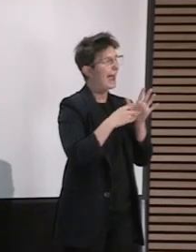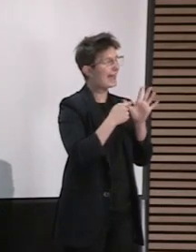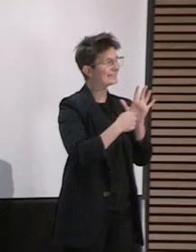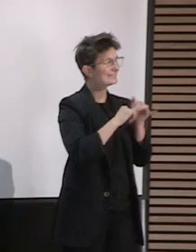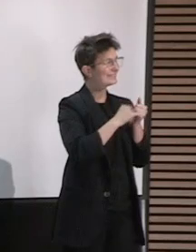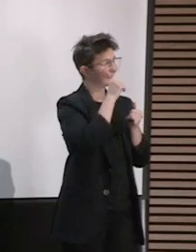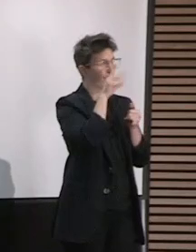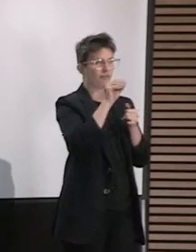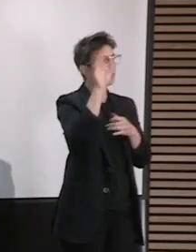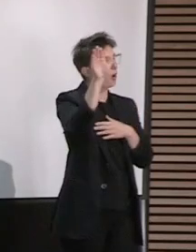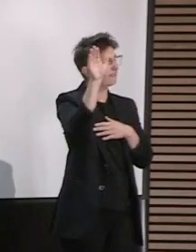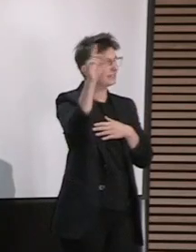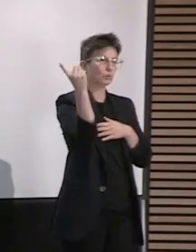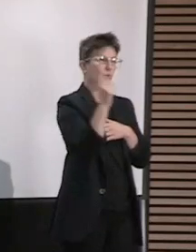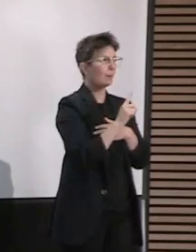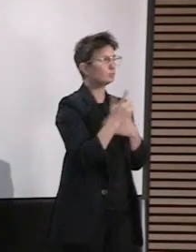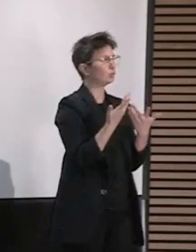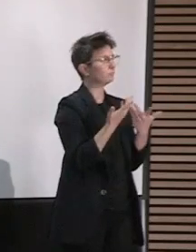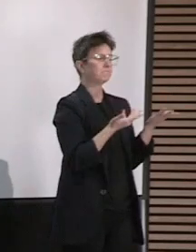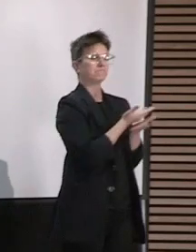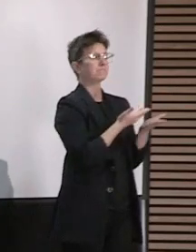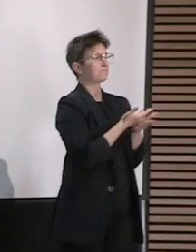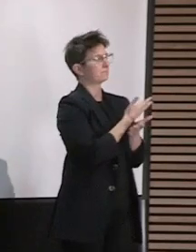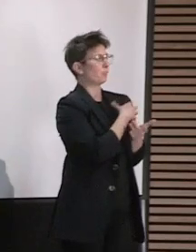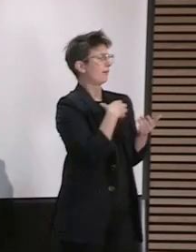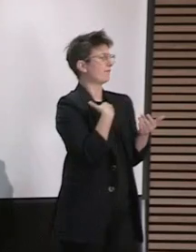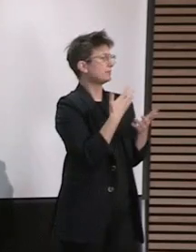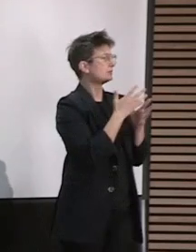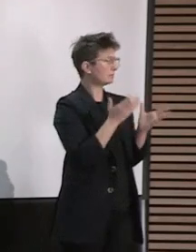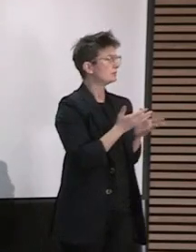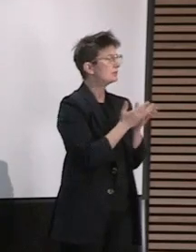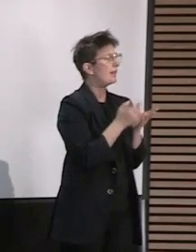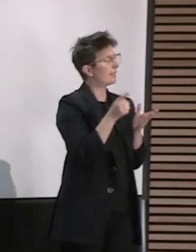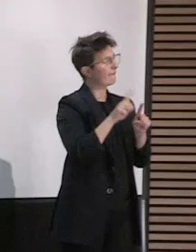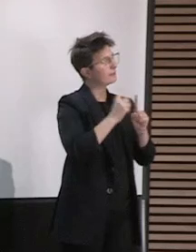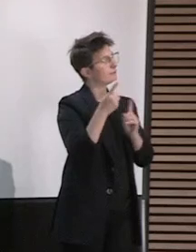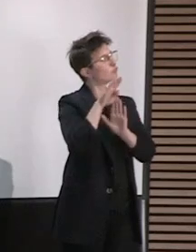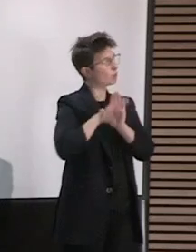puta mai i te timatanga o